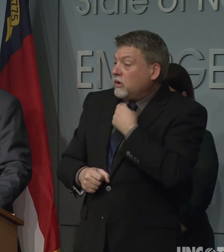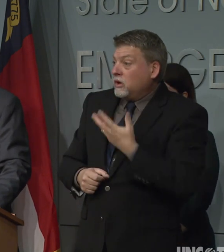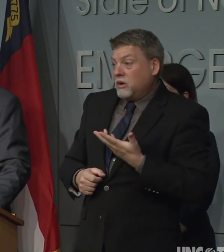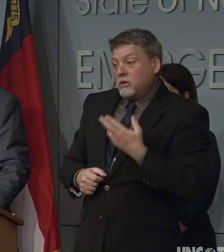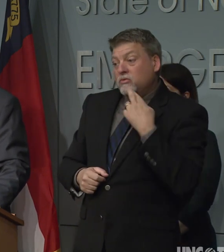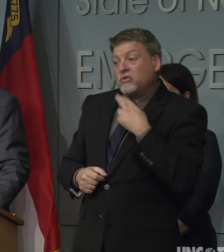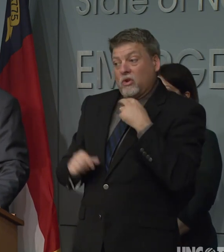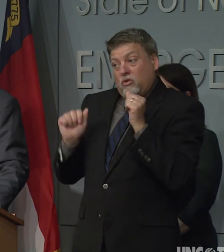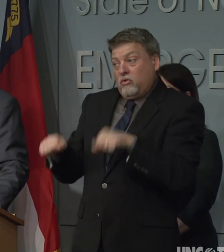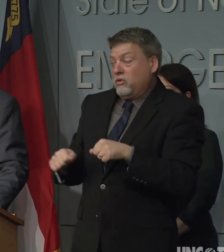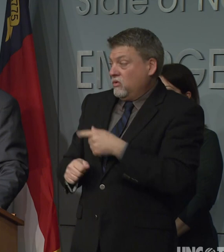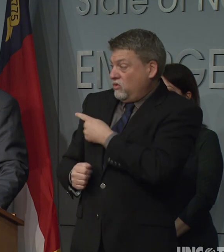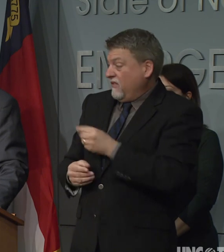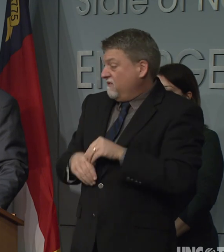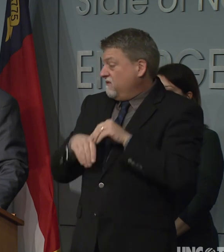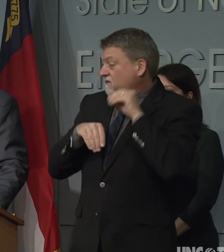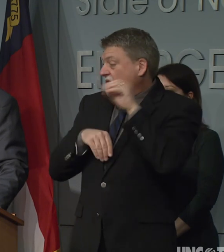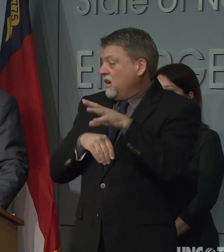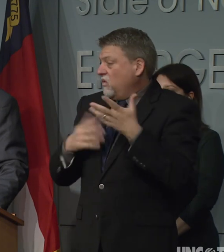Las señales de mucha gente.